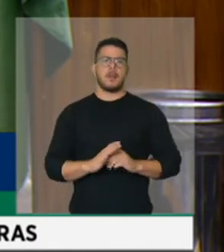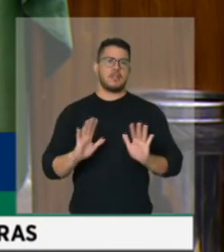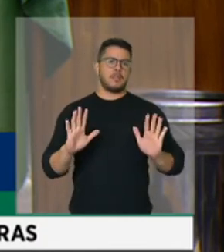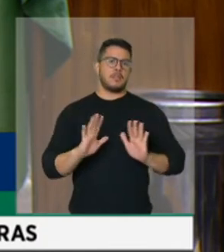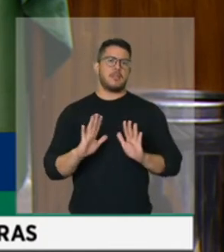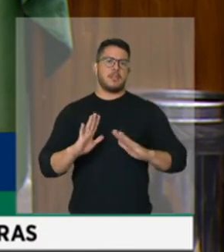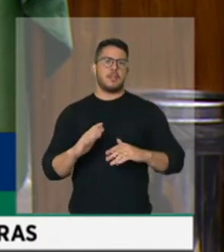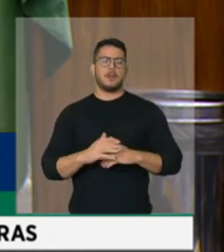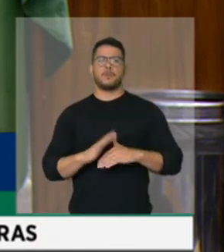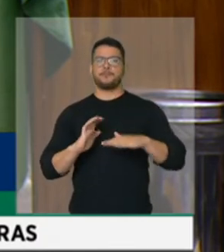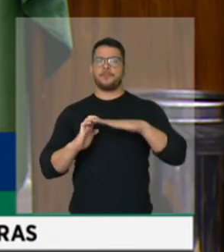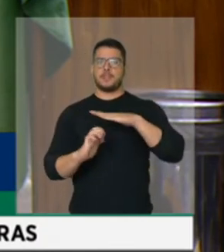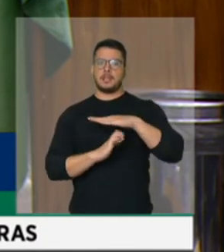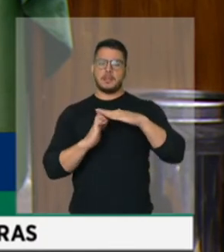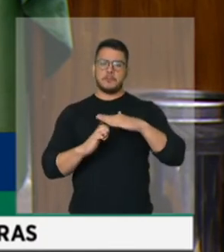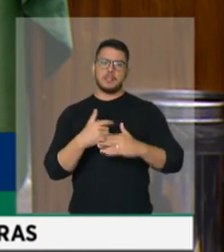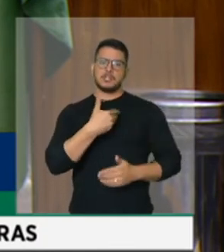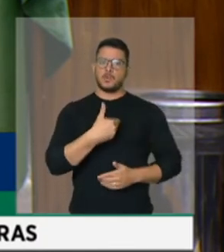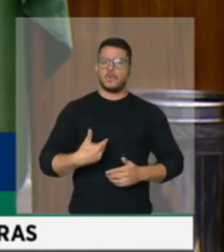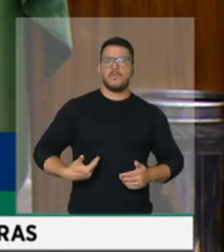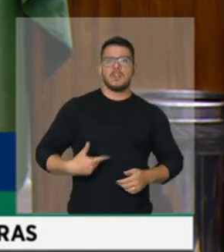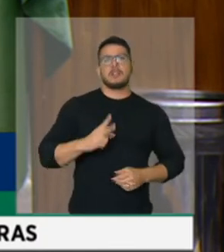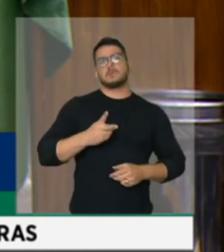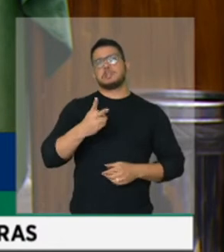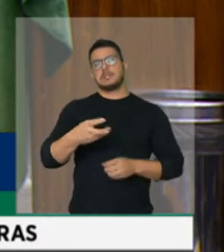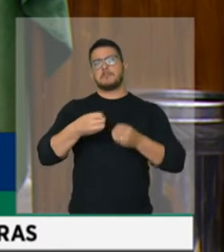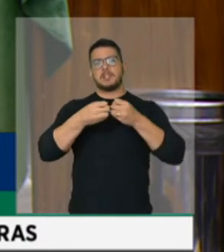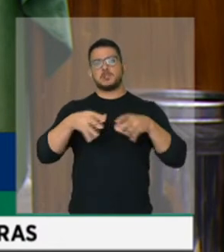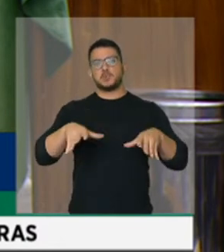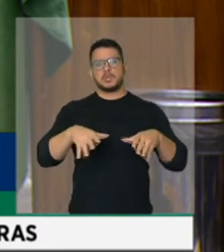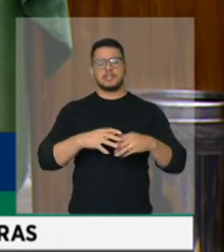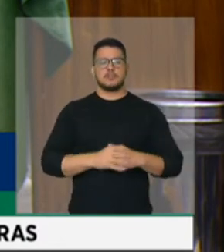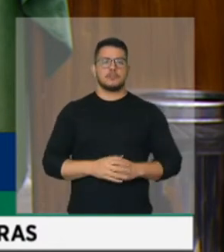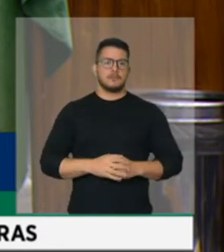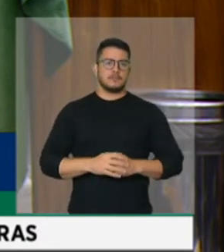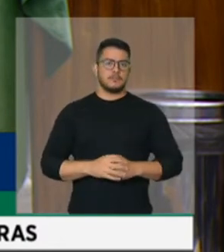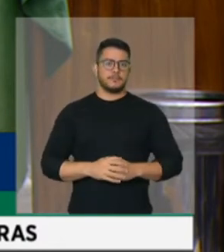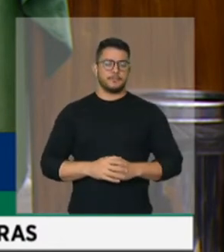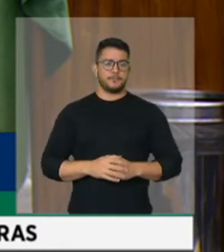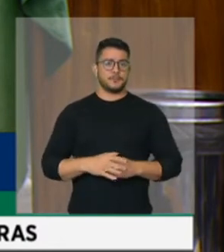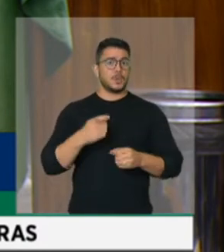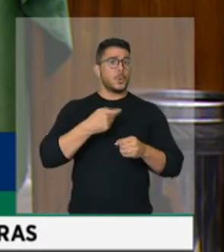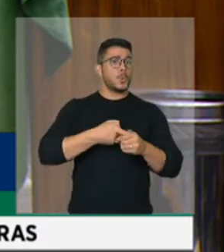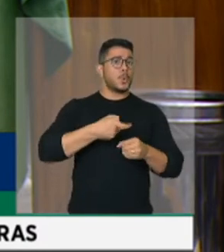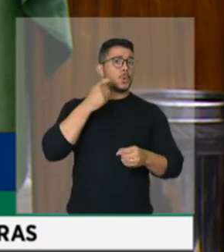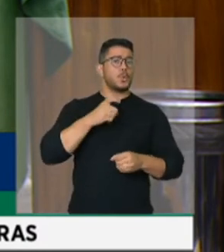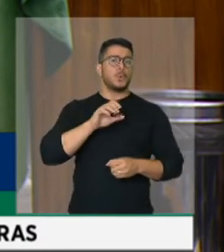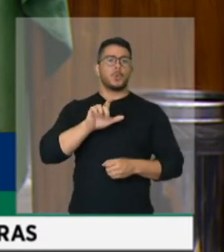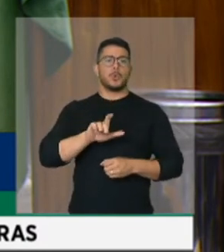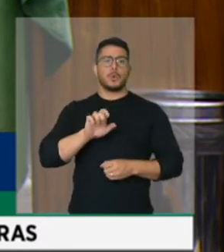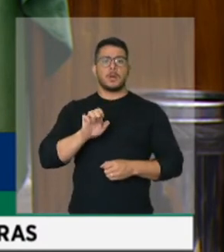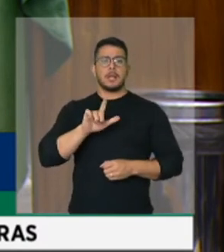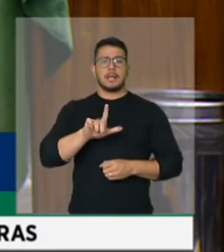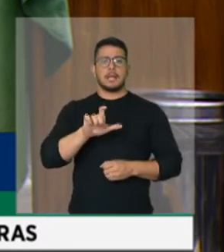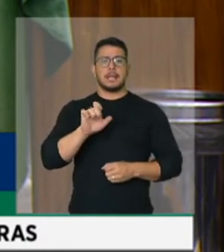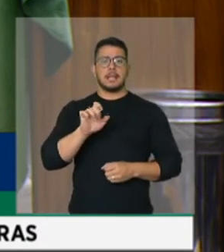CRESCIMENTO. EU FIZ AQUI UM LEVANTAMENTO RÁPIDO PORQUE... A DIREITA TEM MANIAS E OS ULTRA NEOLIBERAIS... DE FALAR QUE ESTATAL DÁ PREJUÍZO,